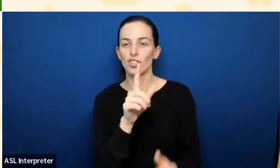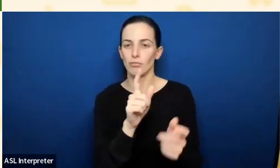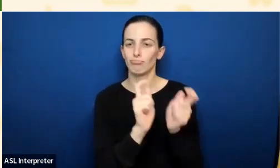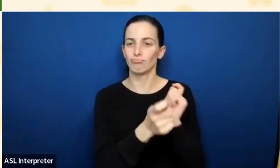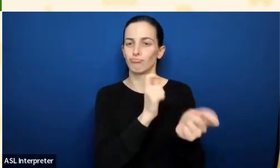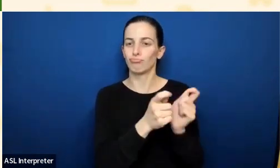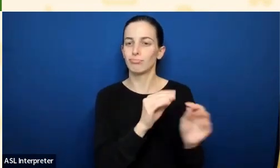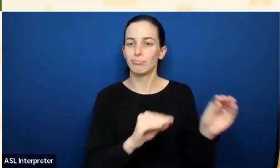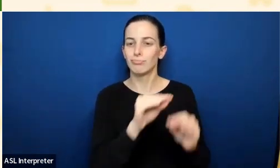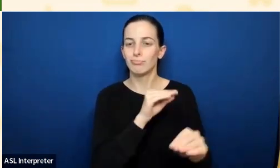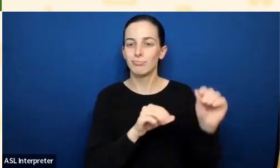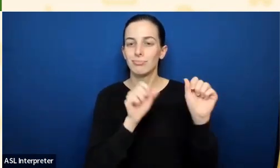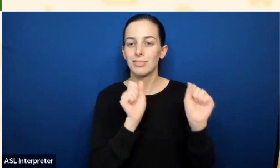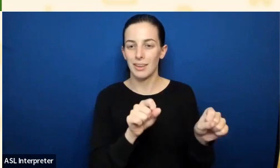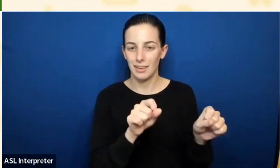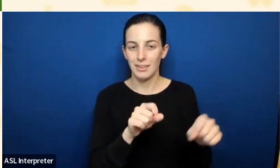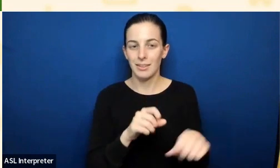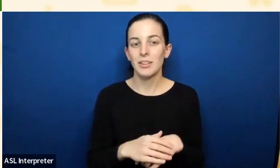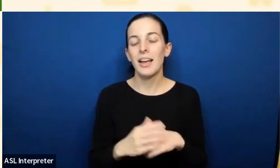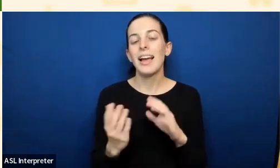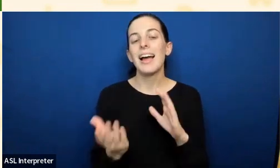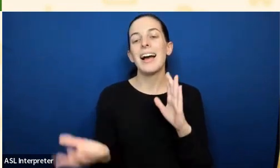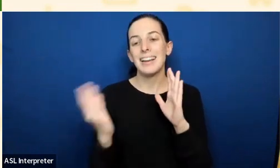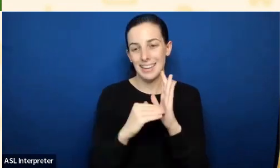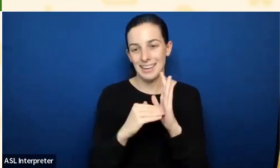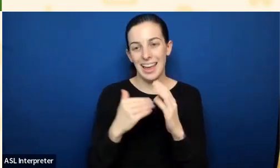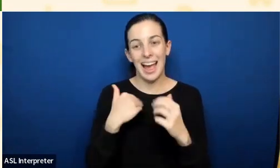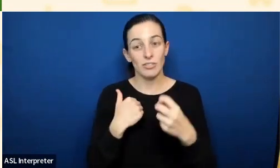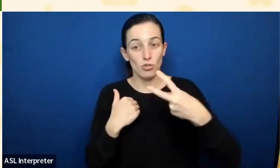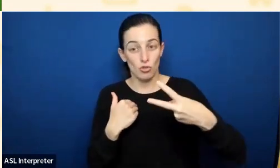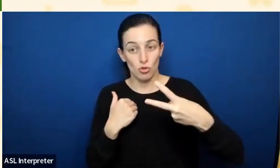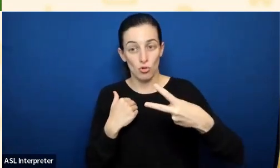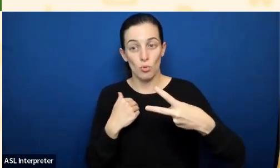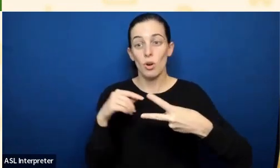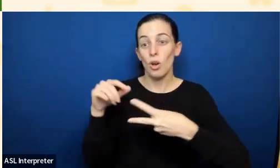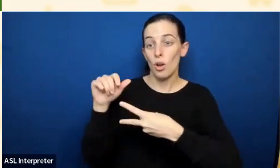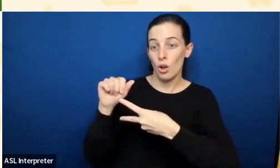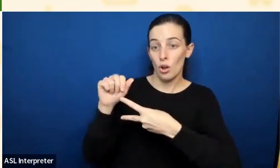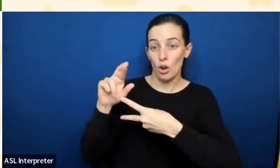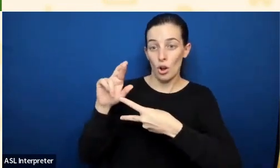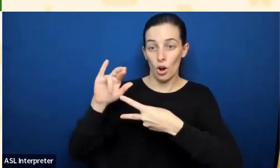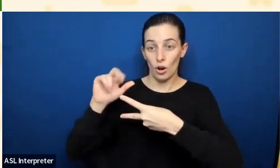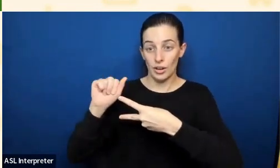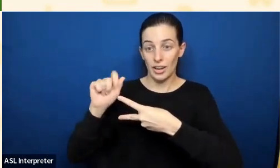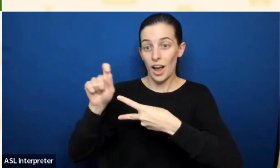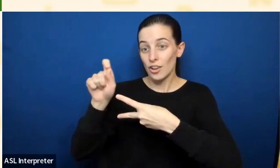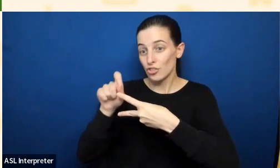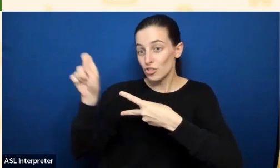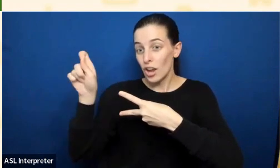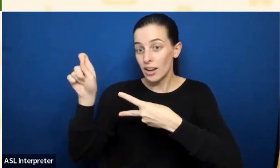Técnicamente, de nuevo, hay dos opciones aquí. Hay ARI-checked y ARIA-pressed. Profundicé en esto para intentar descubrir